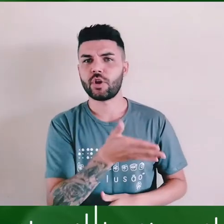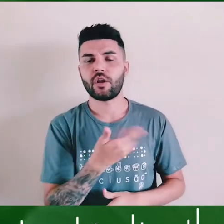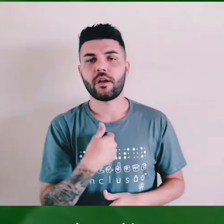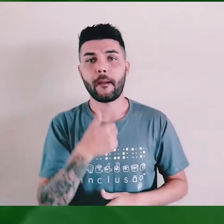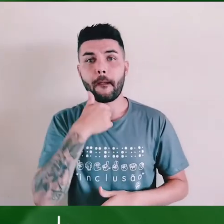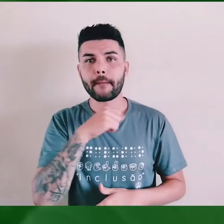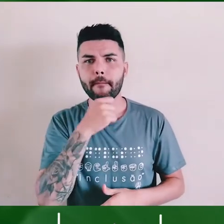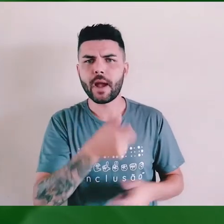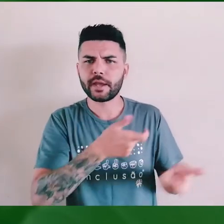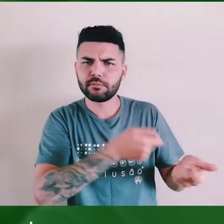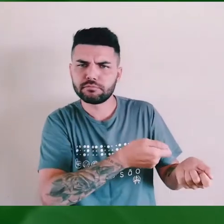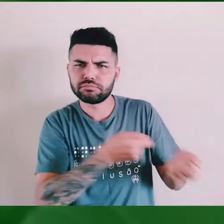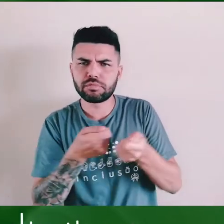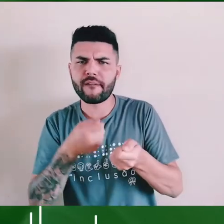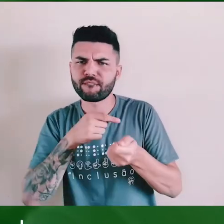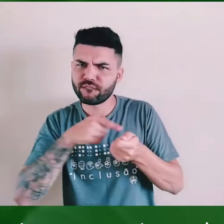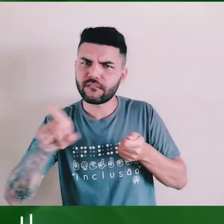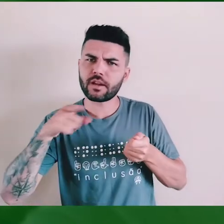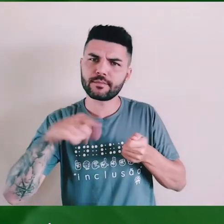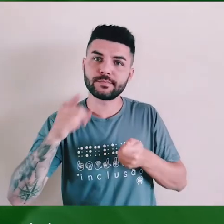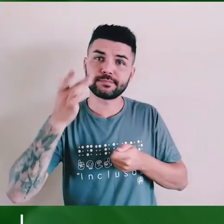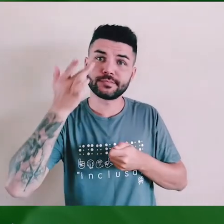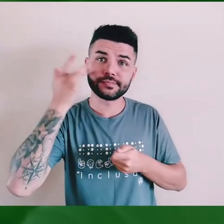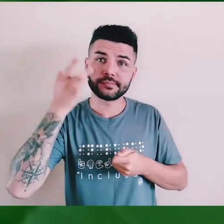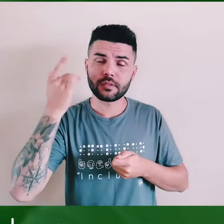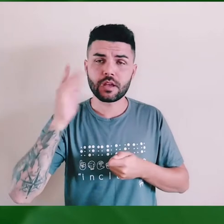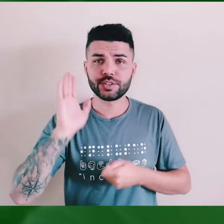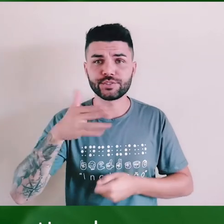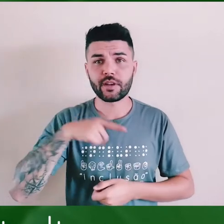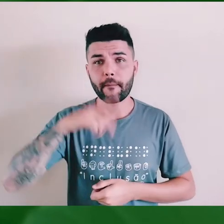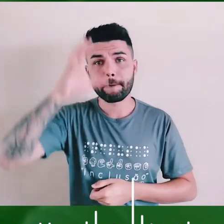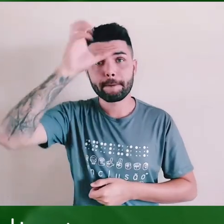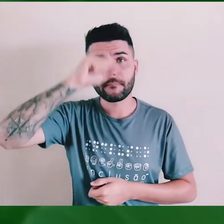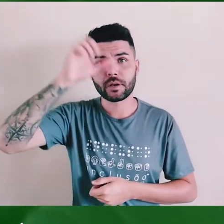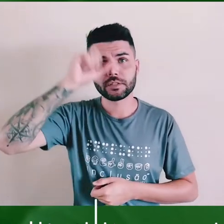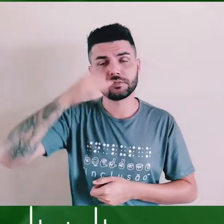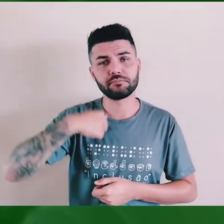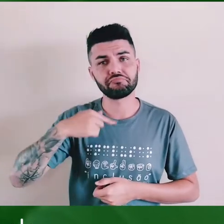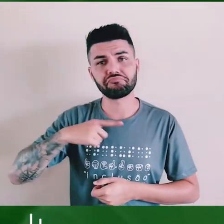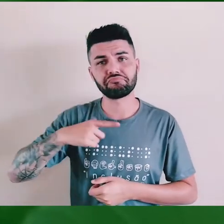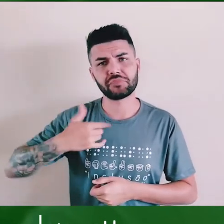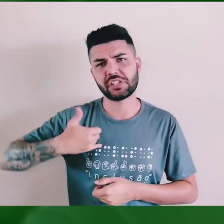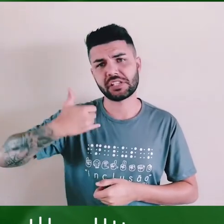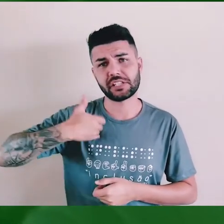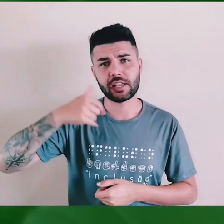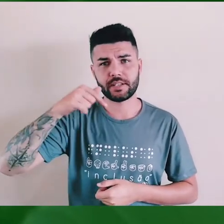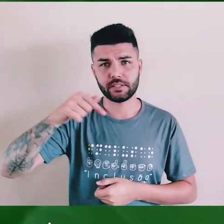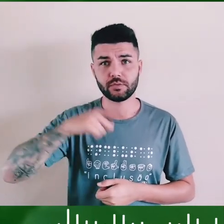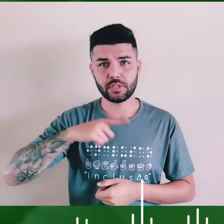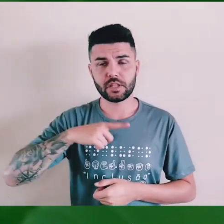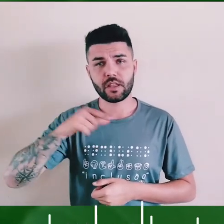na marra para o teatro. E eu aprendi a ir bastante. Eu fiz uma peça aos 7 anos no Palácio